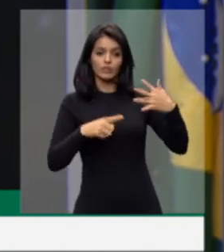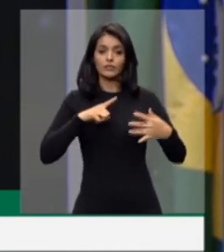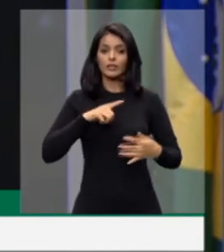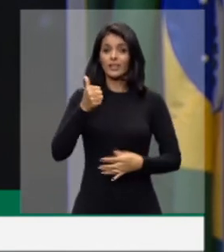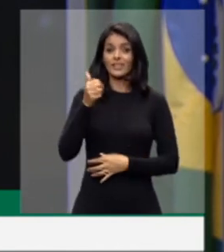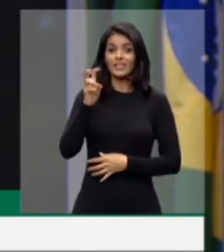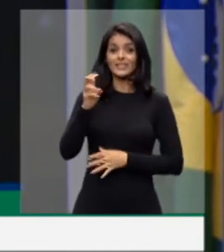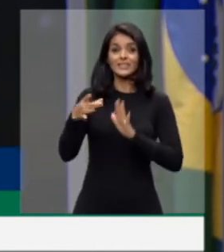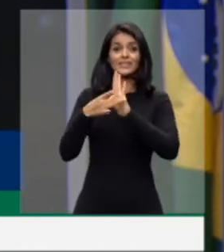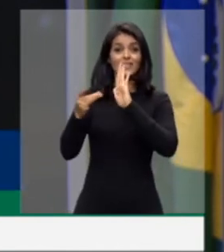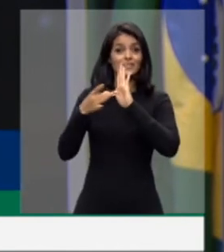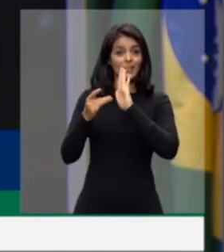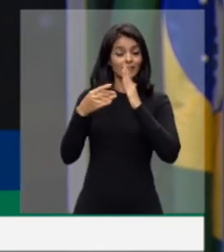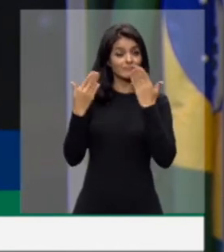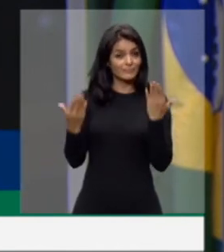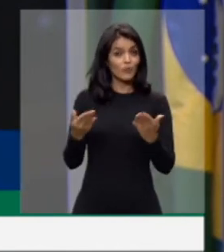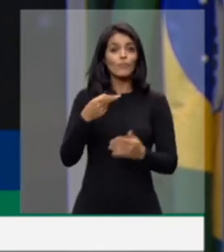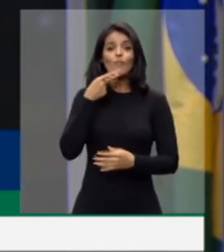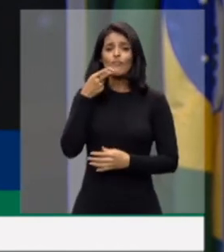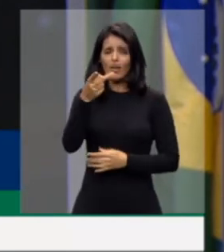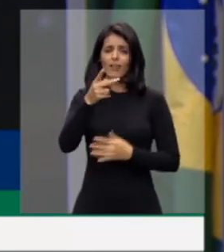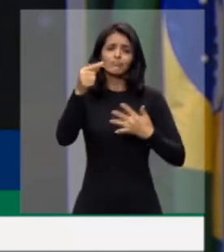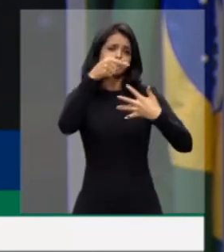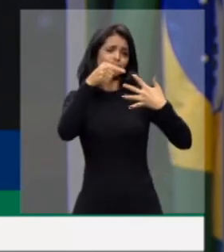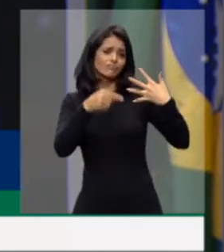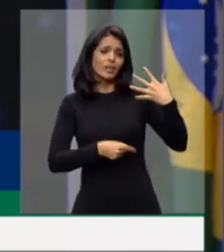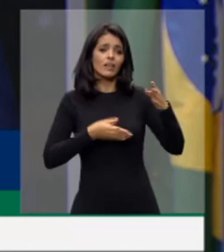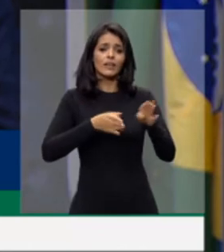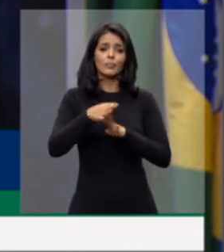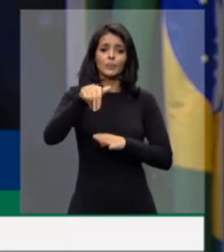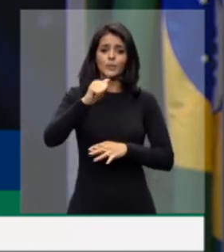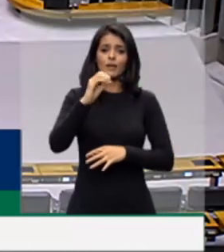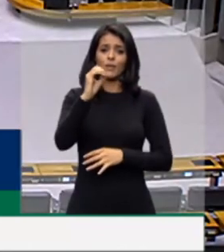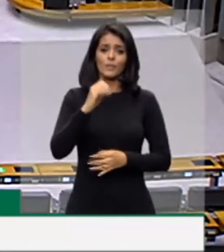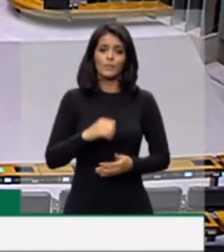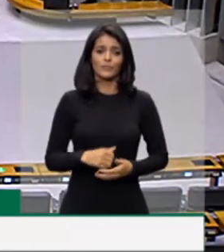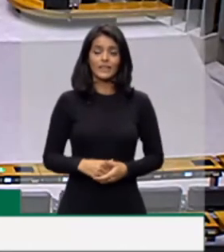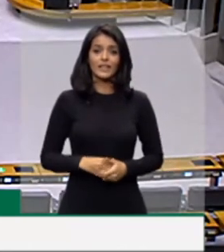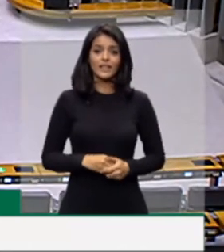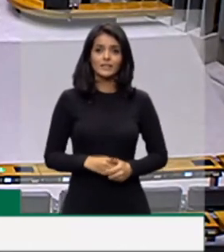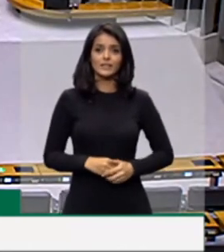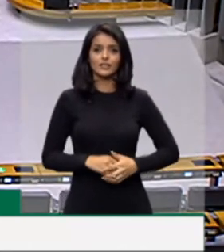ATÉ ENCAMINHARIA, FARIA, LEVANTARIA MAIS ALGUNS PONTOS SOBRE A MEDIDA PROVISÓRIA, DEPOIS DESCOBRI QUE NÓS TEMOS DESTAQUES QUE NÃO VÃO FALTAR